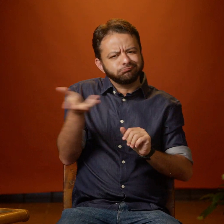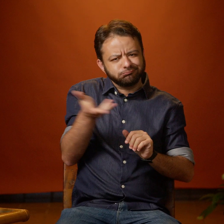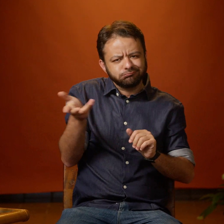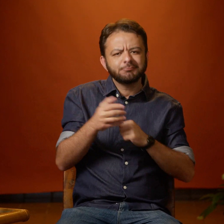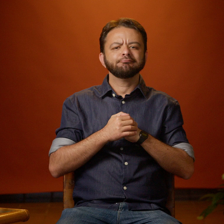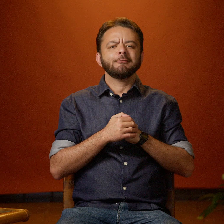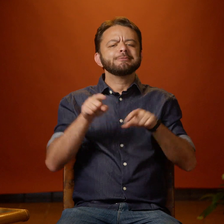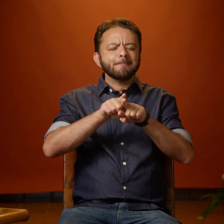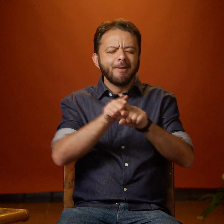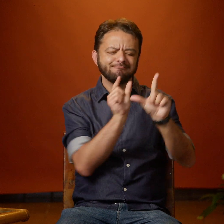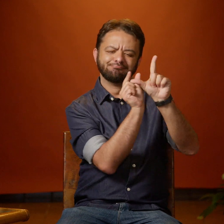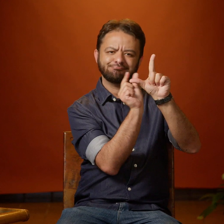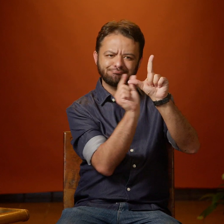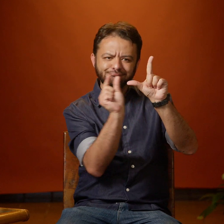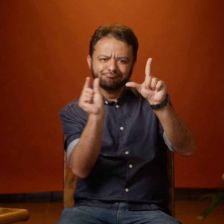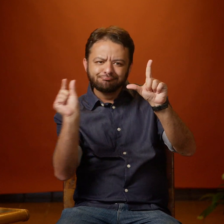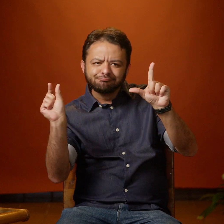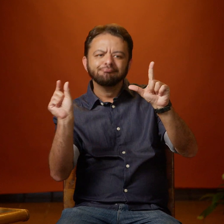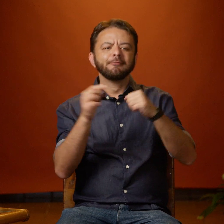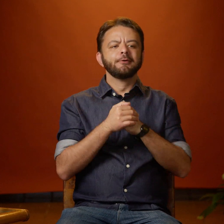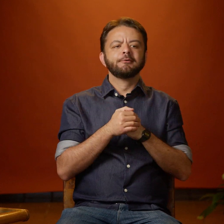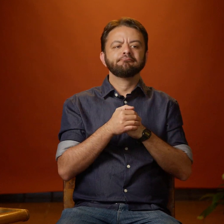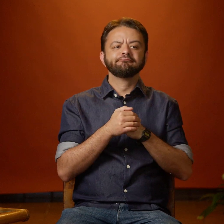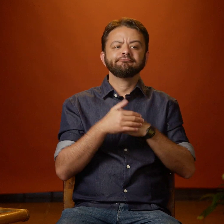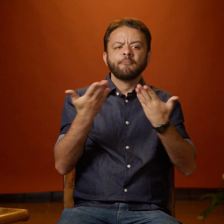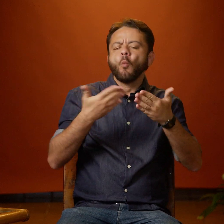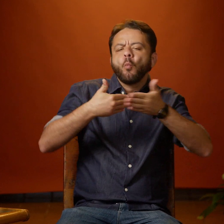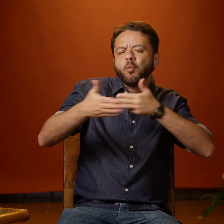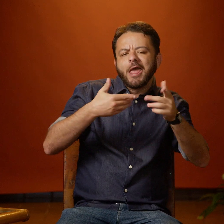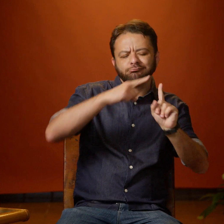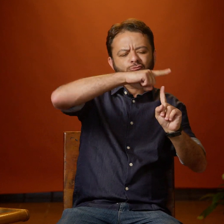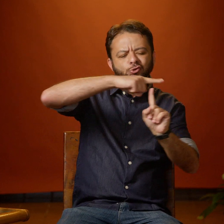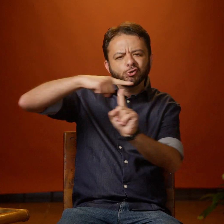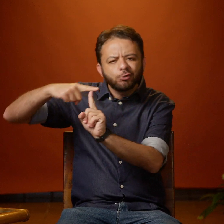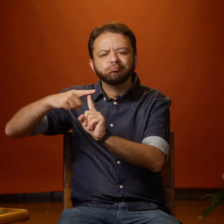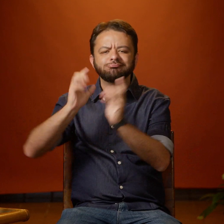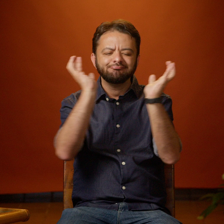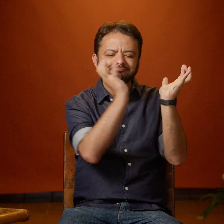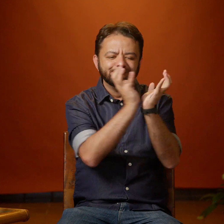e também os trechos que iremos colocar em cada. Em cada pedaço de vídeo, cada cena.